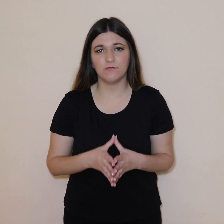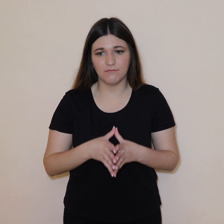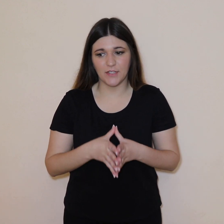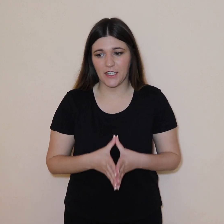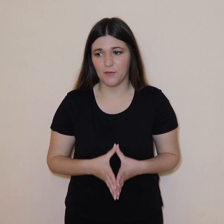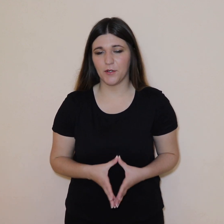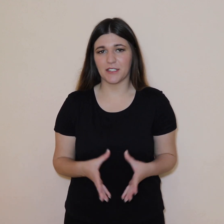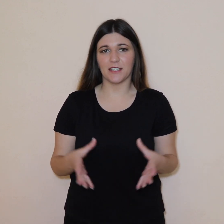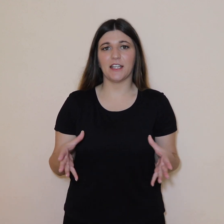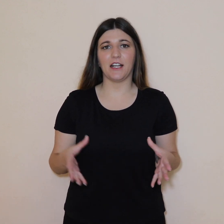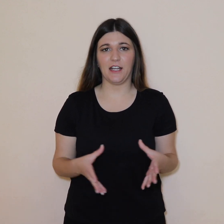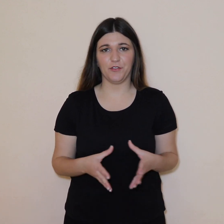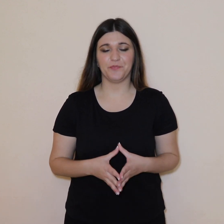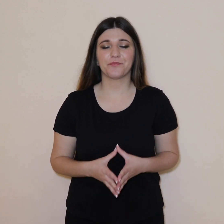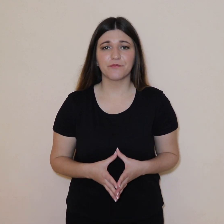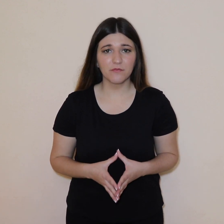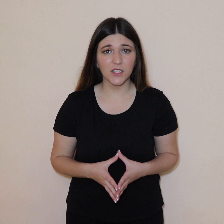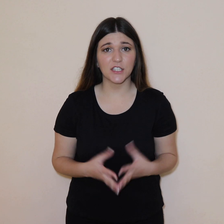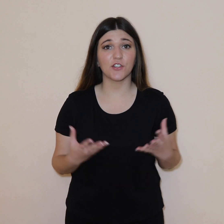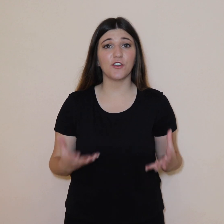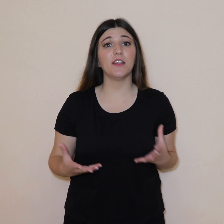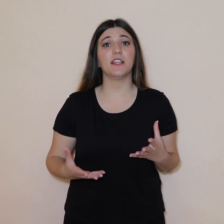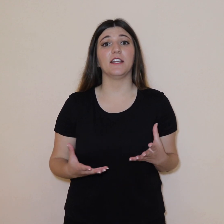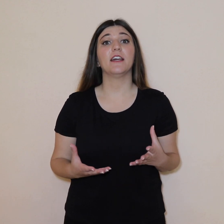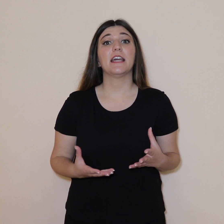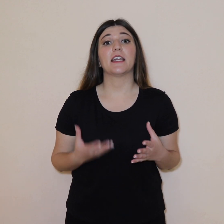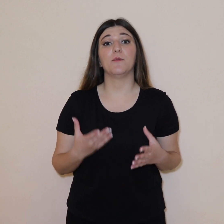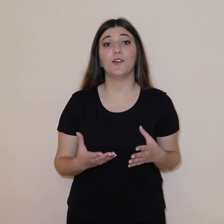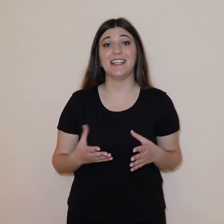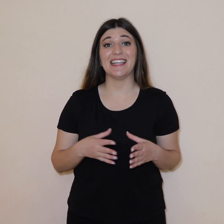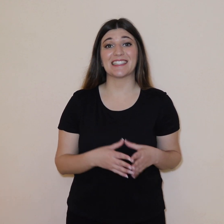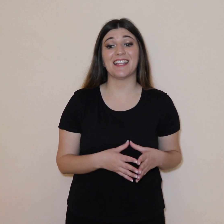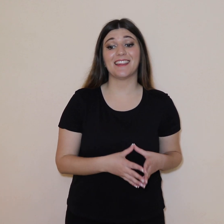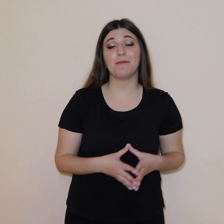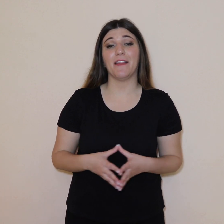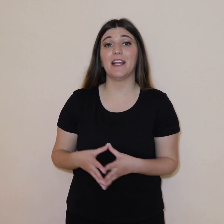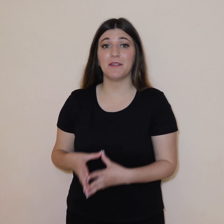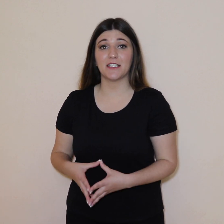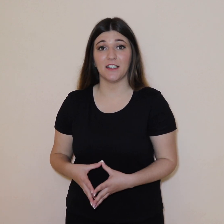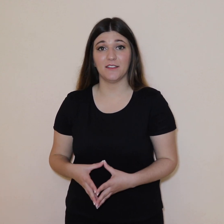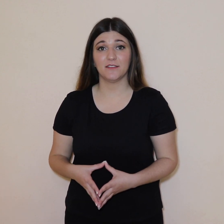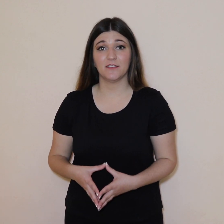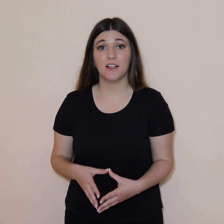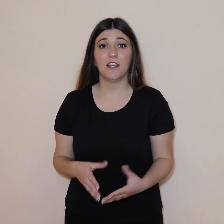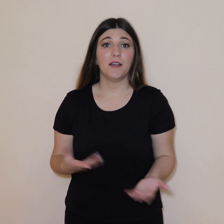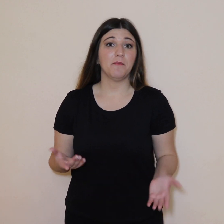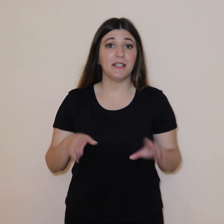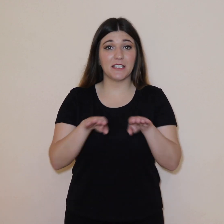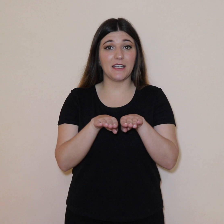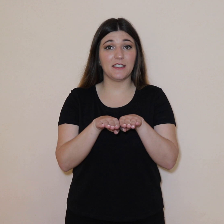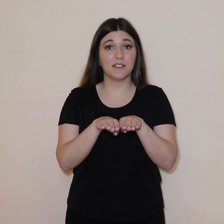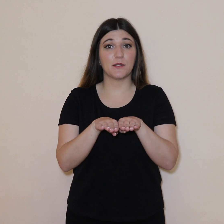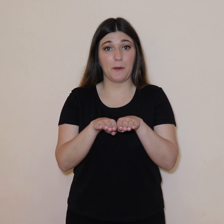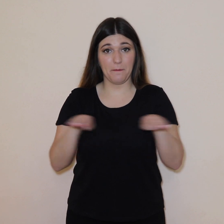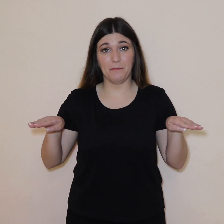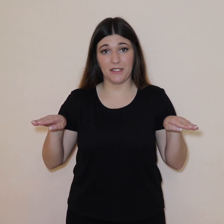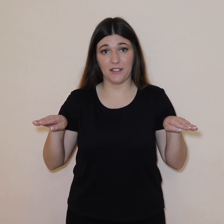ejemplo bastante claro. Si yo quiero decir que el boli está encima de la mesa, "mesa" es mesa.